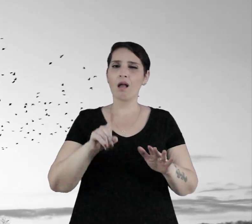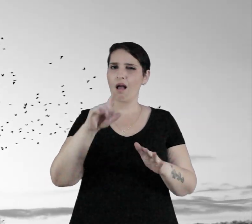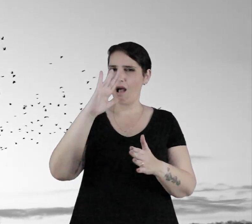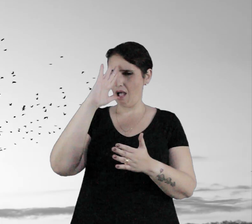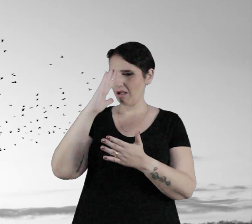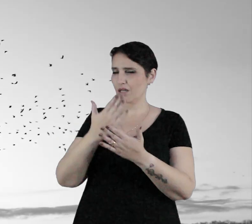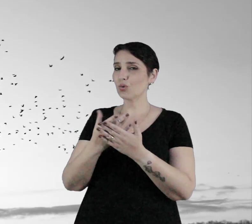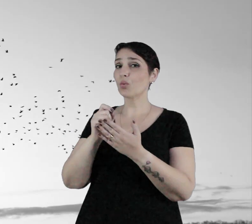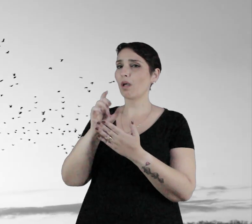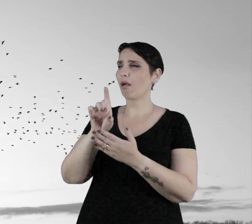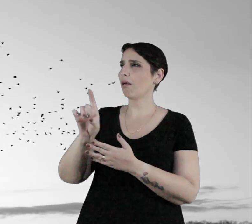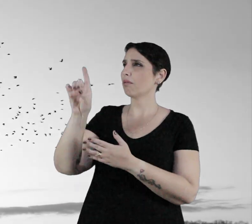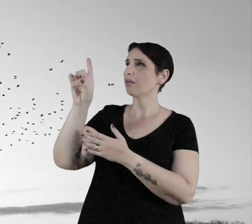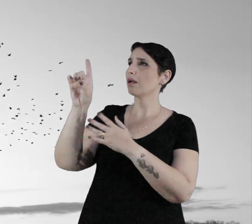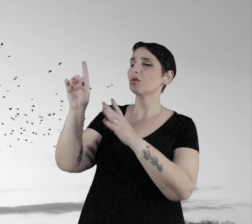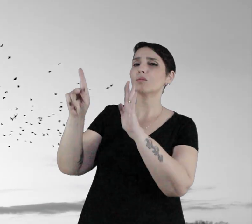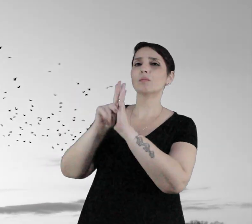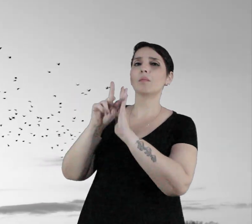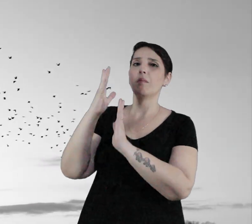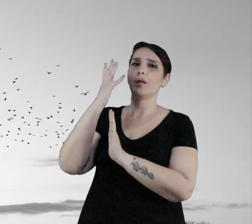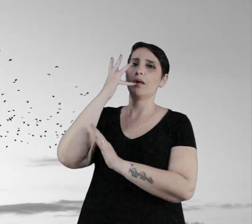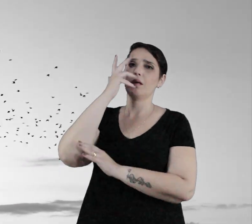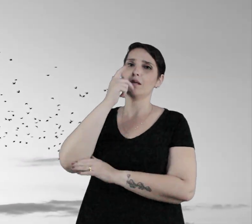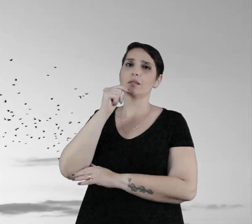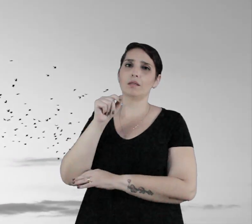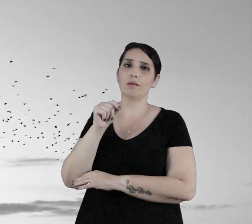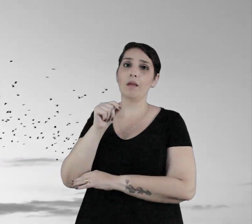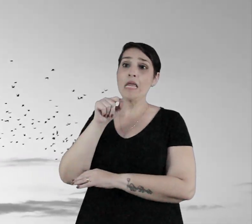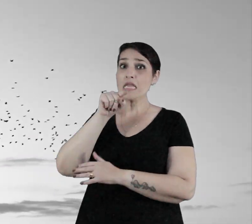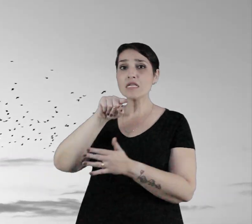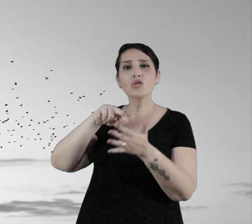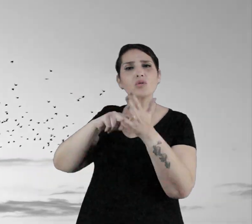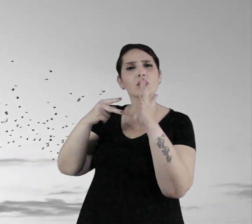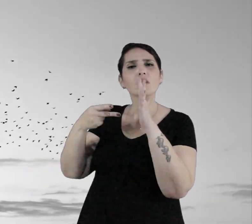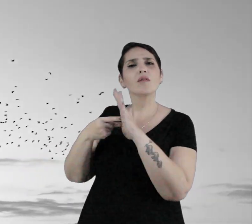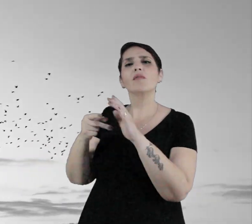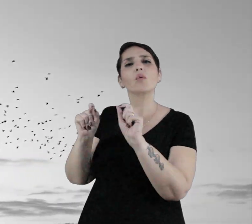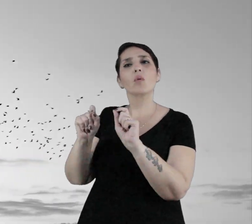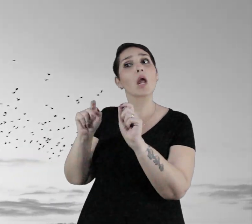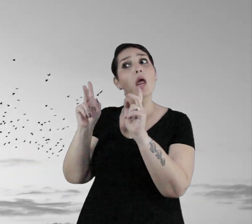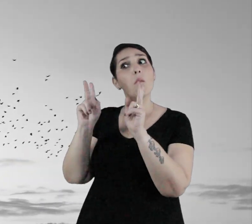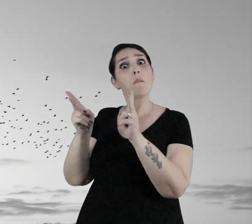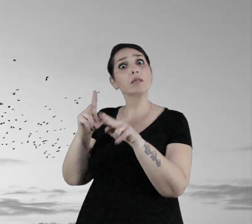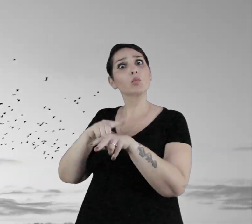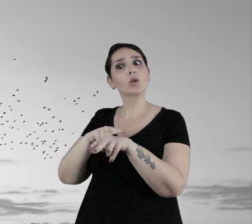Mas creia na divindade da beleza e isso constituirá ao mesmo tempo,